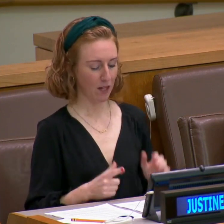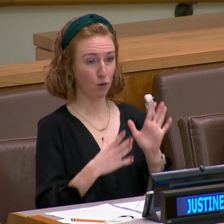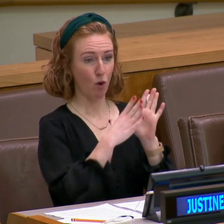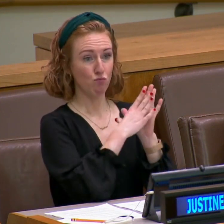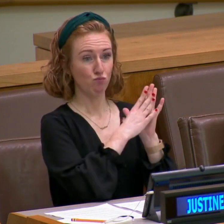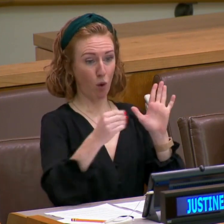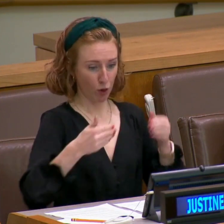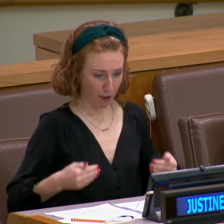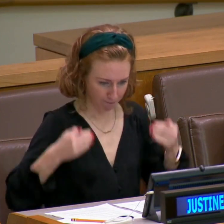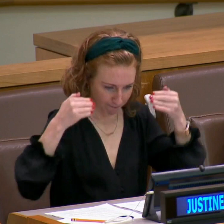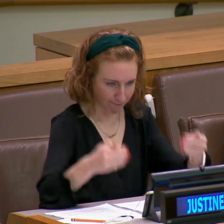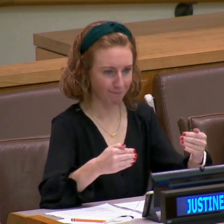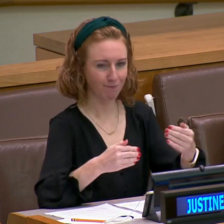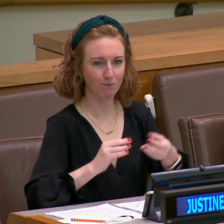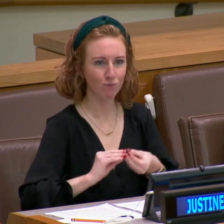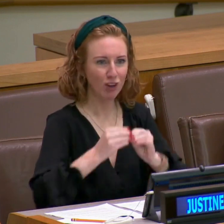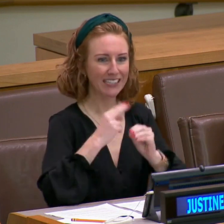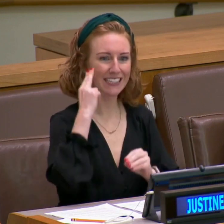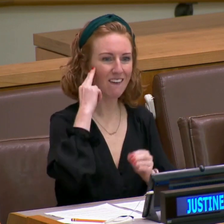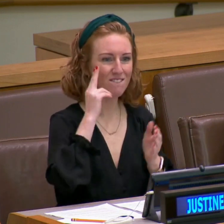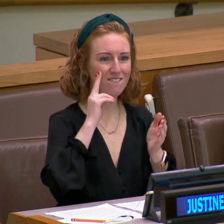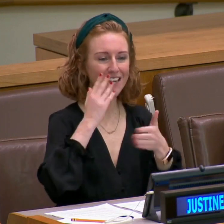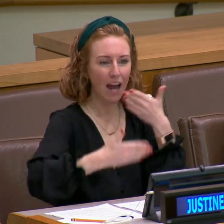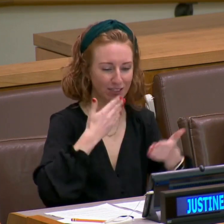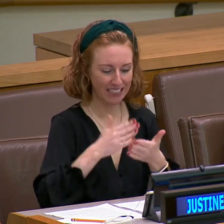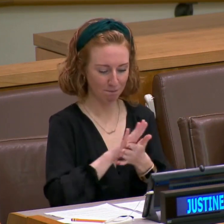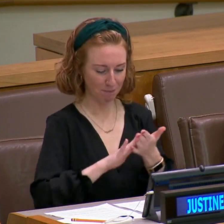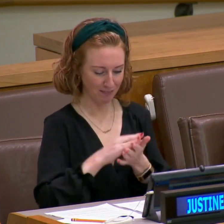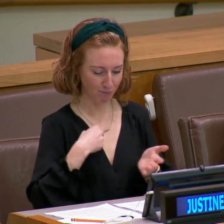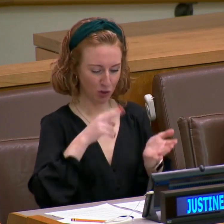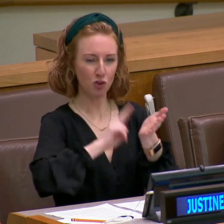de ellos. Al poner a la vanguardia modelos de rol y la creación de narraciones por parte de las personas